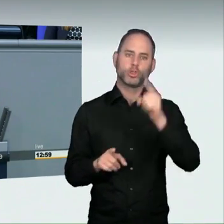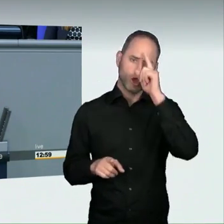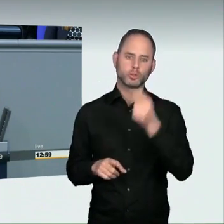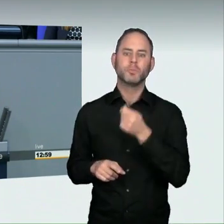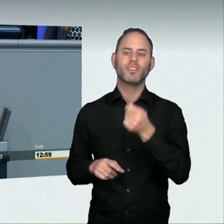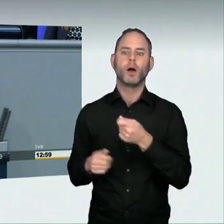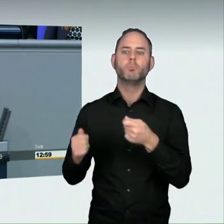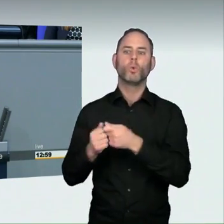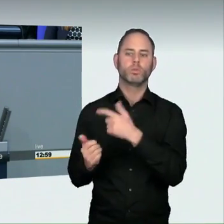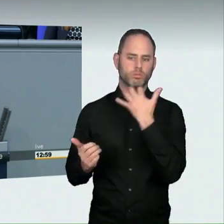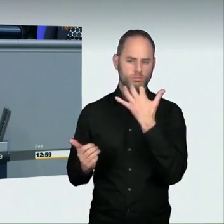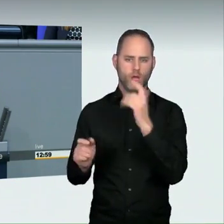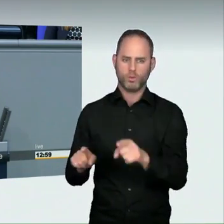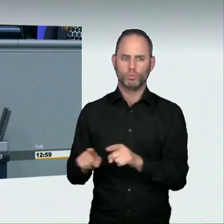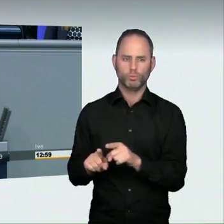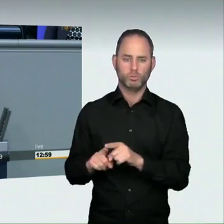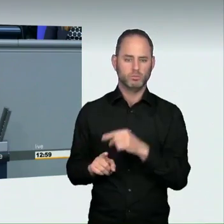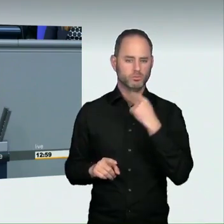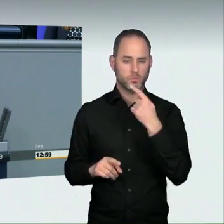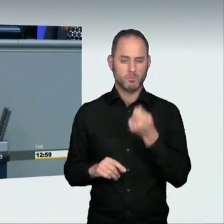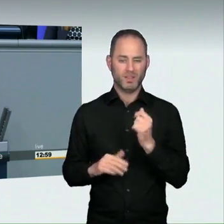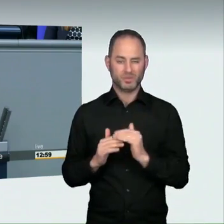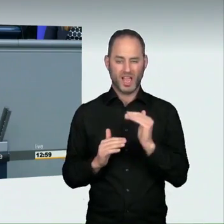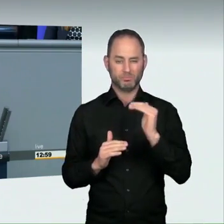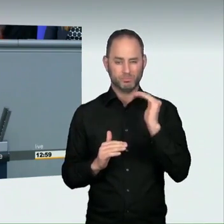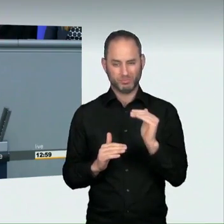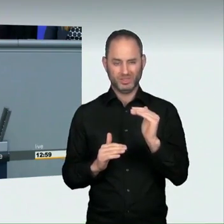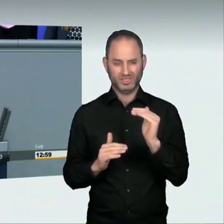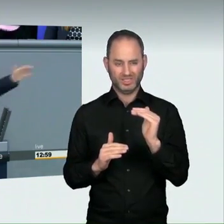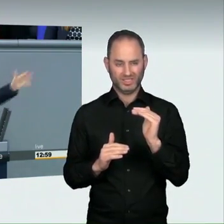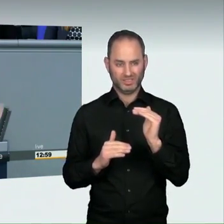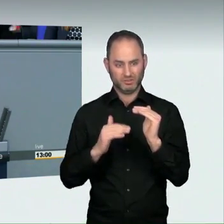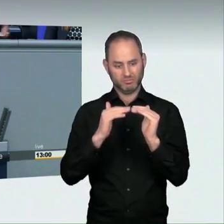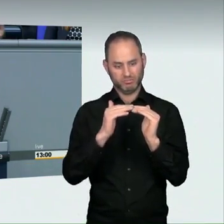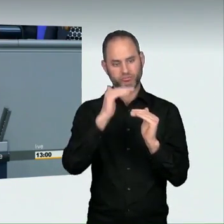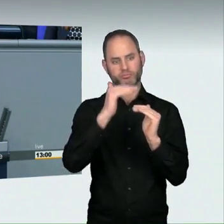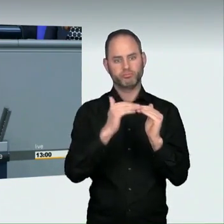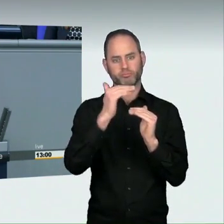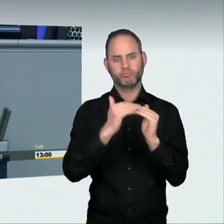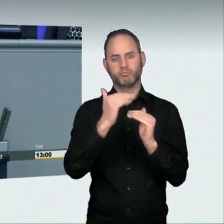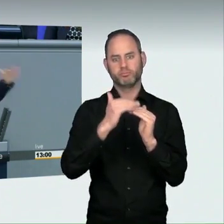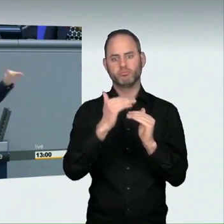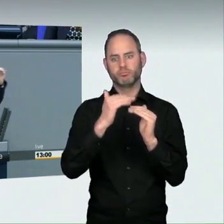Das DIW hat uns erklärt, dass bei den Mieten noch mal richtig obendrauf gelegt wurde,